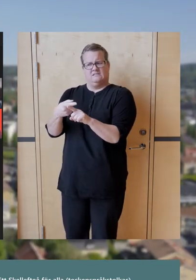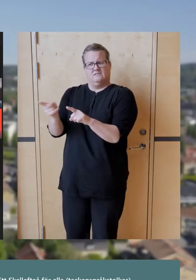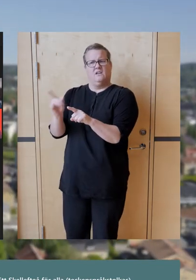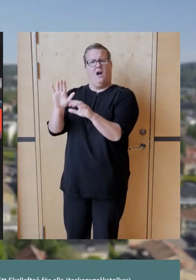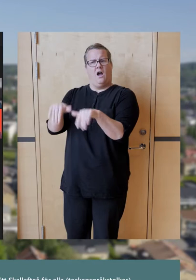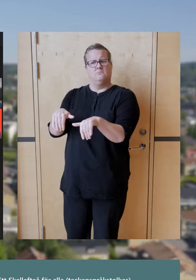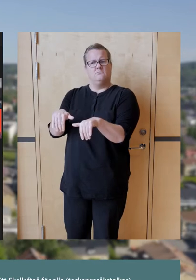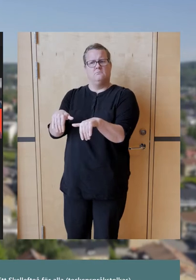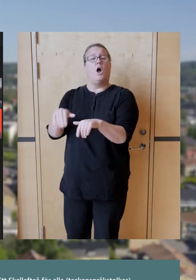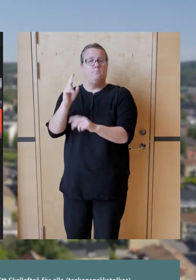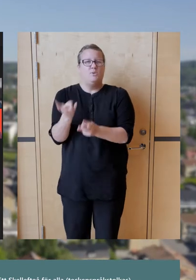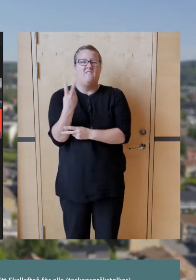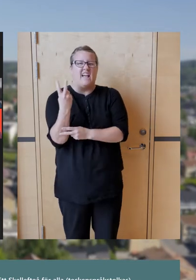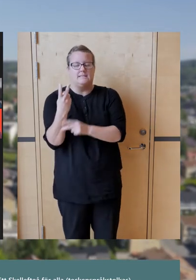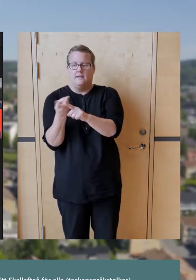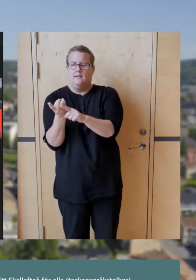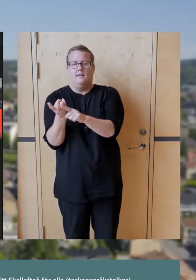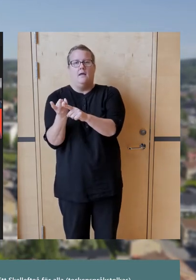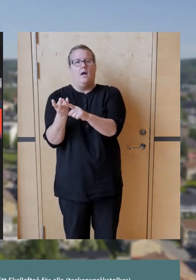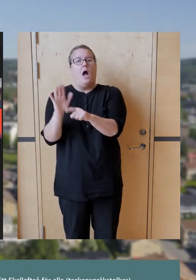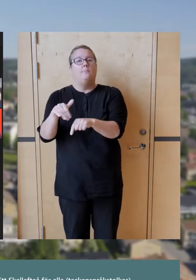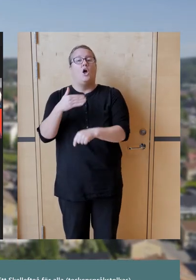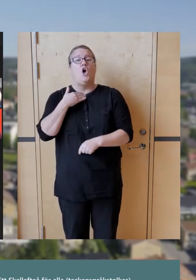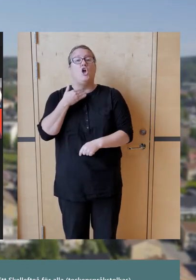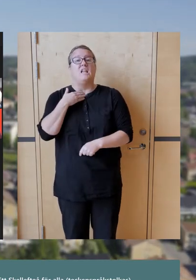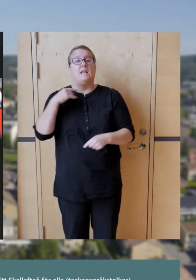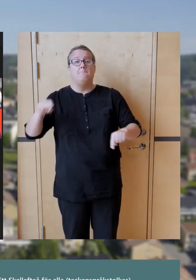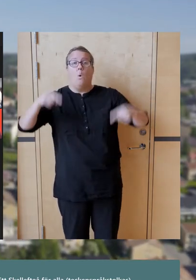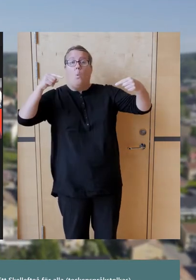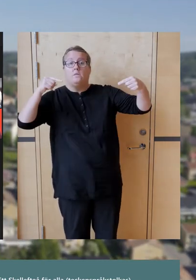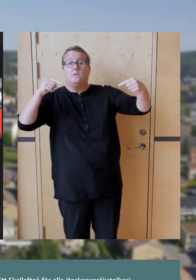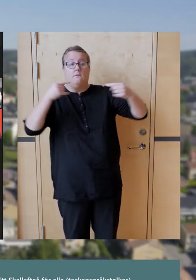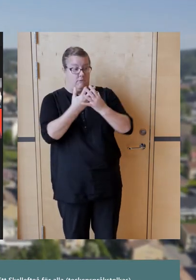Och vänsterpolitiska majoriteten röstade emot vid flera tillfällen i budget sammanhang